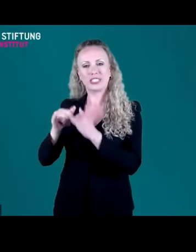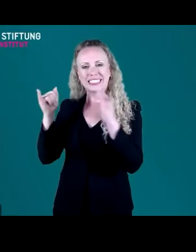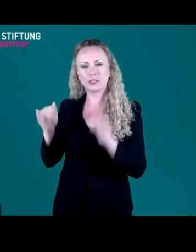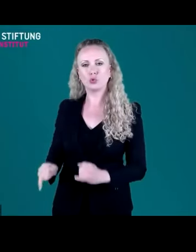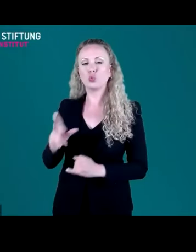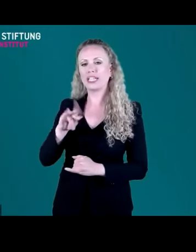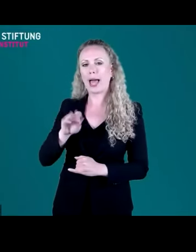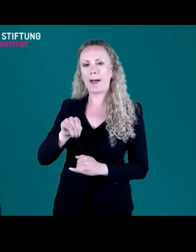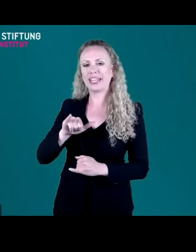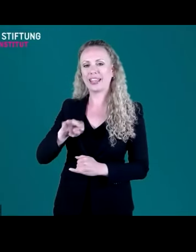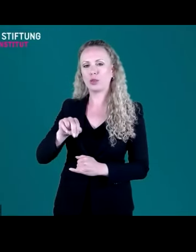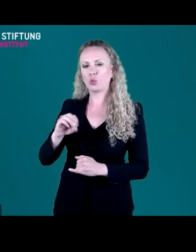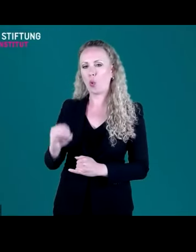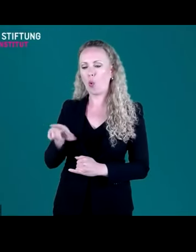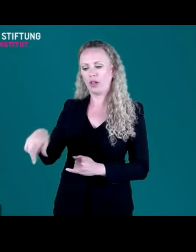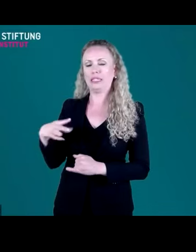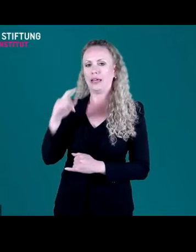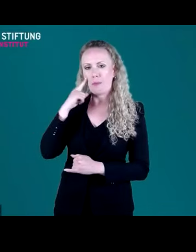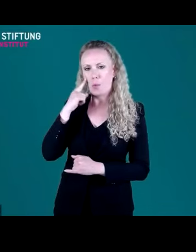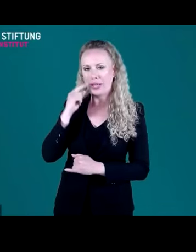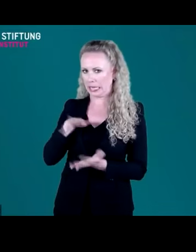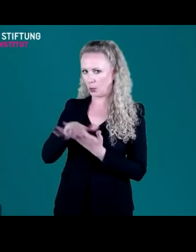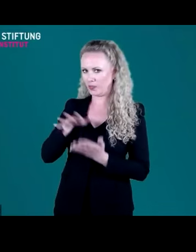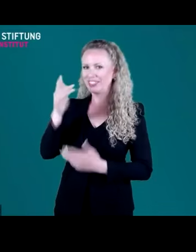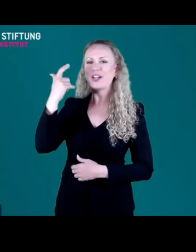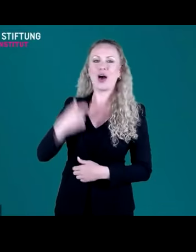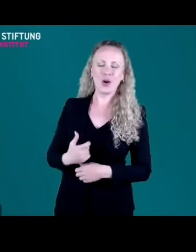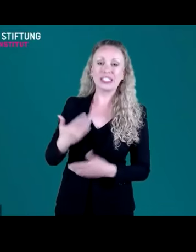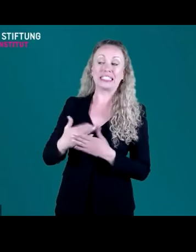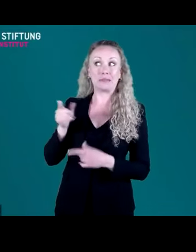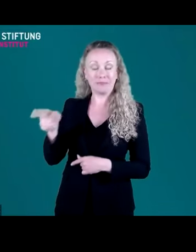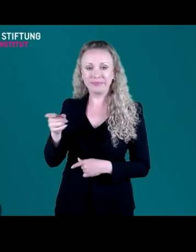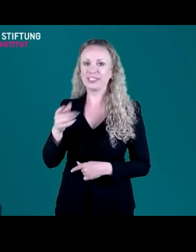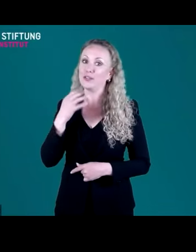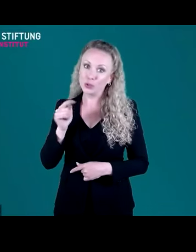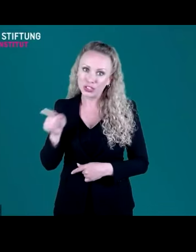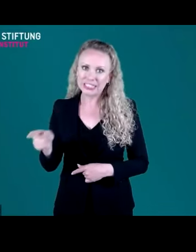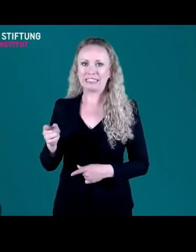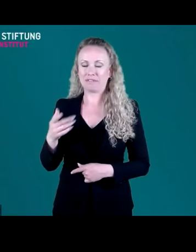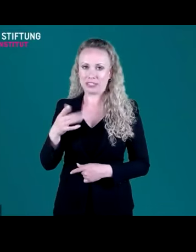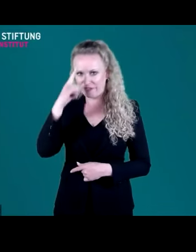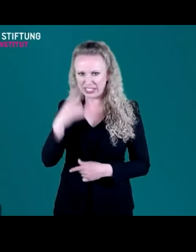Und sehr gerne möchte Camino – und wir natürlich auch – in Erfahrung bringen, wie Sie die Veranstaltung heute erlebt haben.